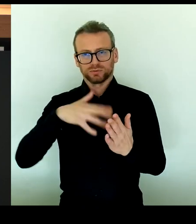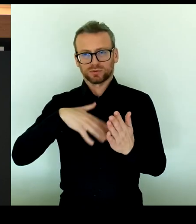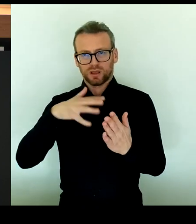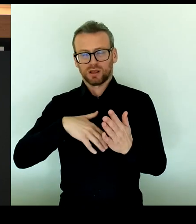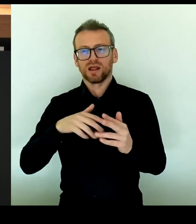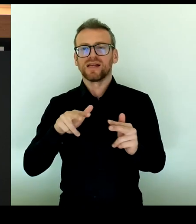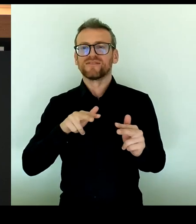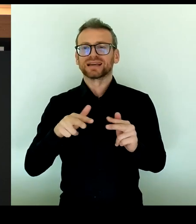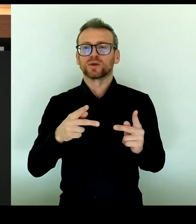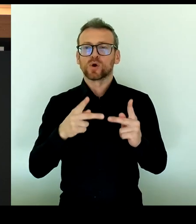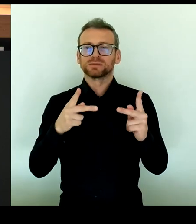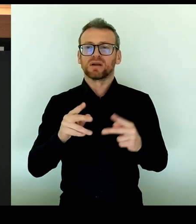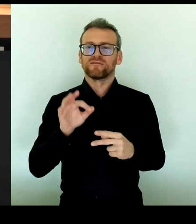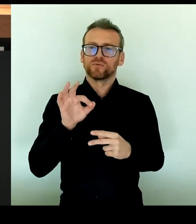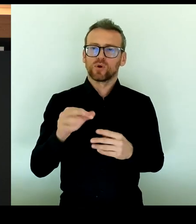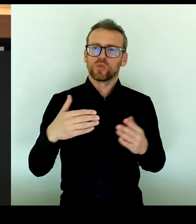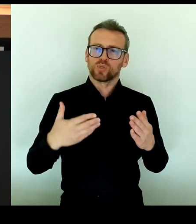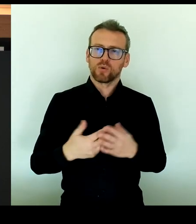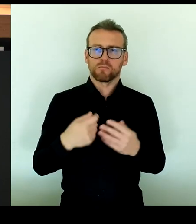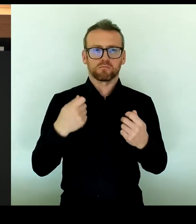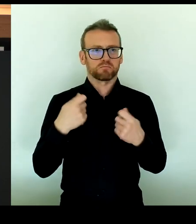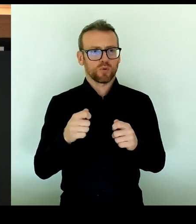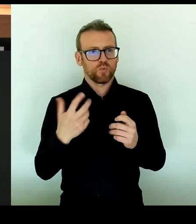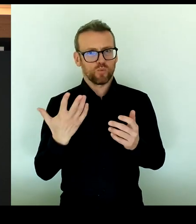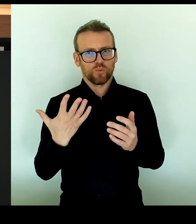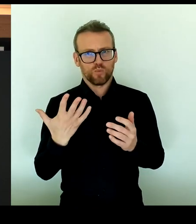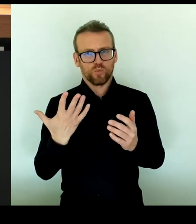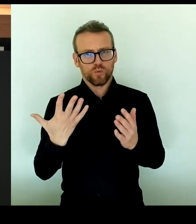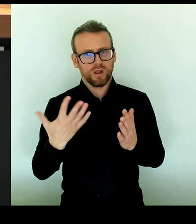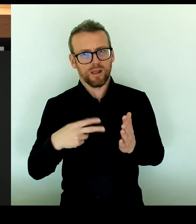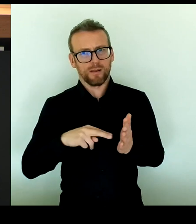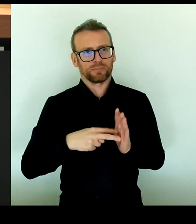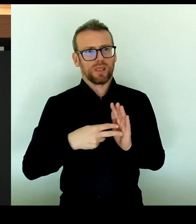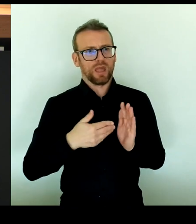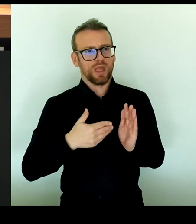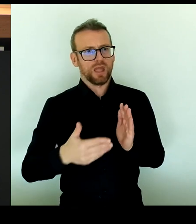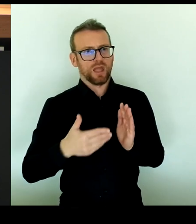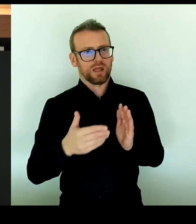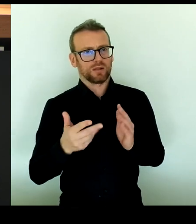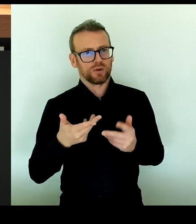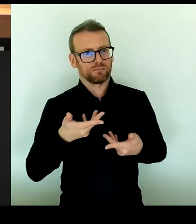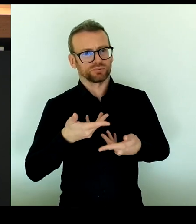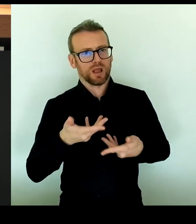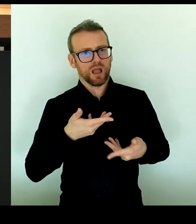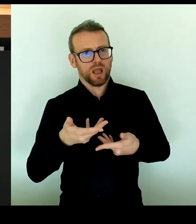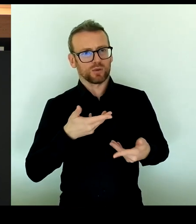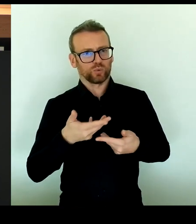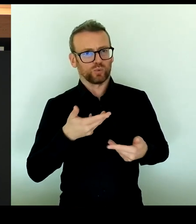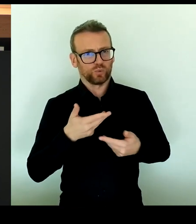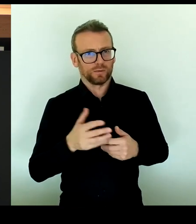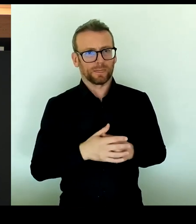Stadtentwicklung, Bauen und Wohnen dann plant man Ufos auf grünen Wiesen, die möglicherweise autoarm oder